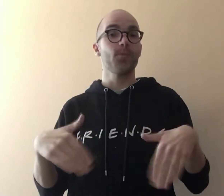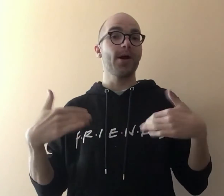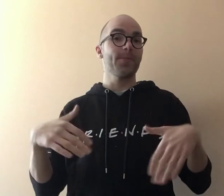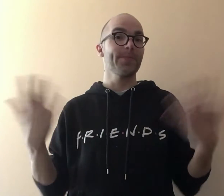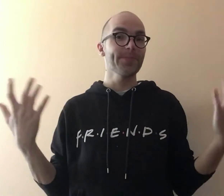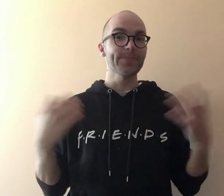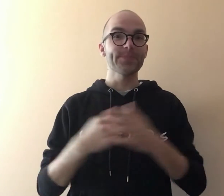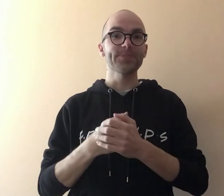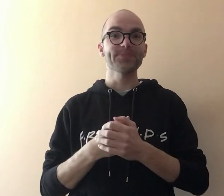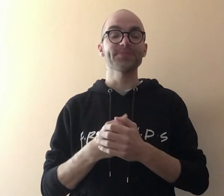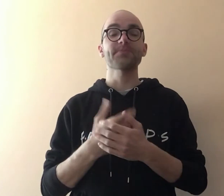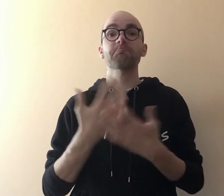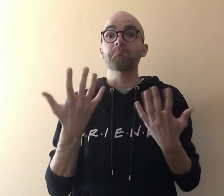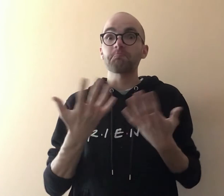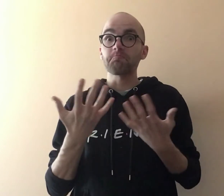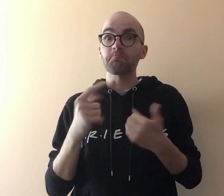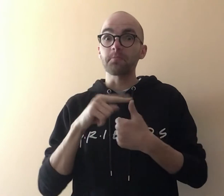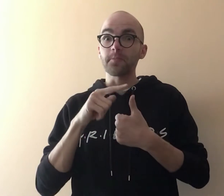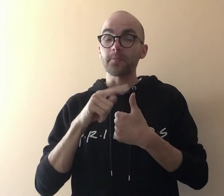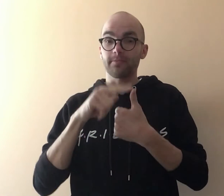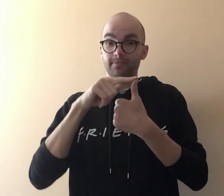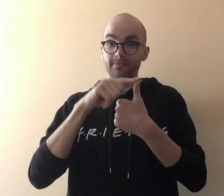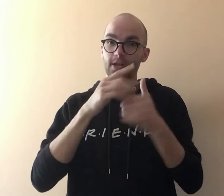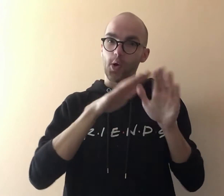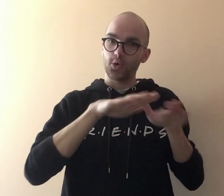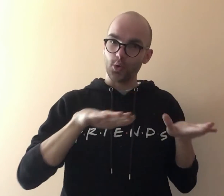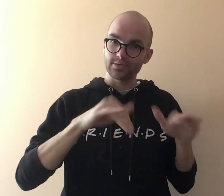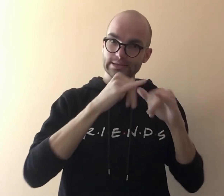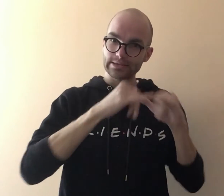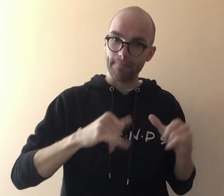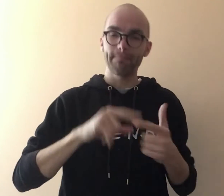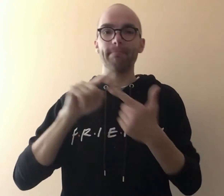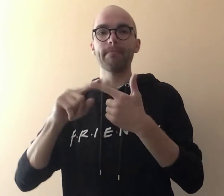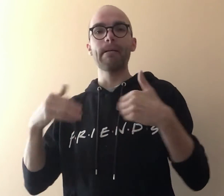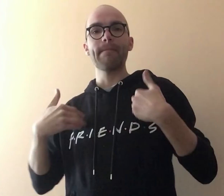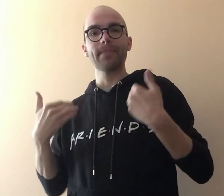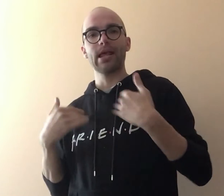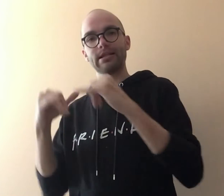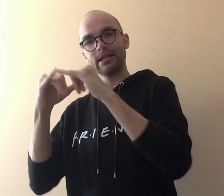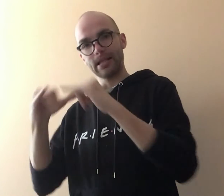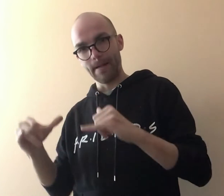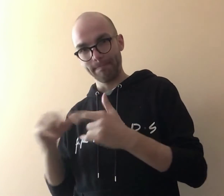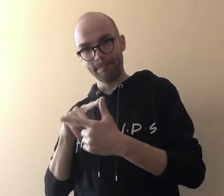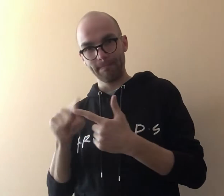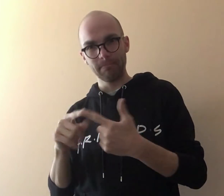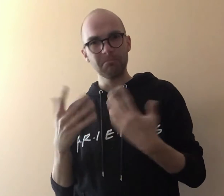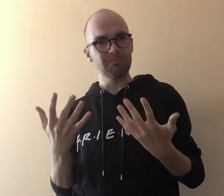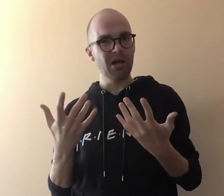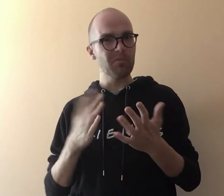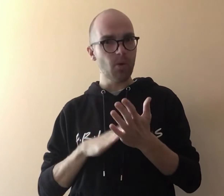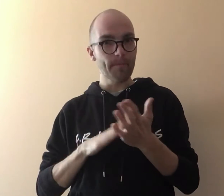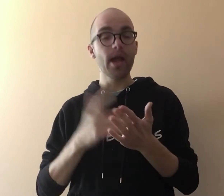Wau! En za otroke in drugi pa za mlade, bi radi imeli več informacij?